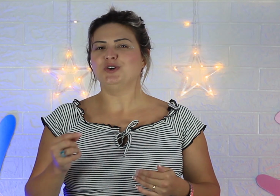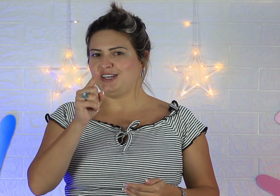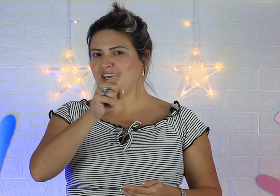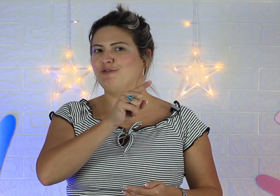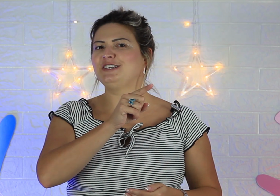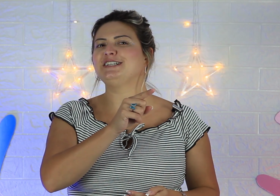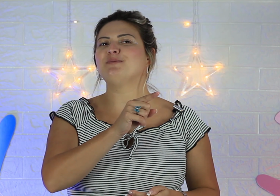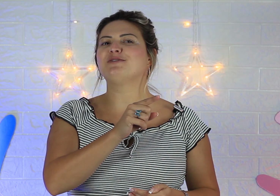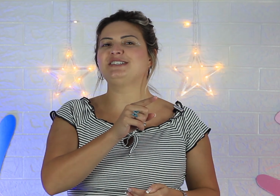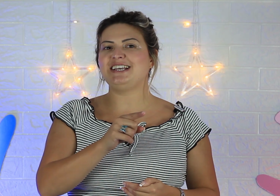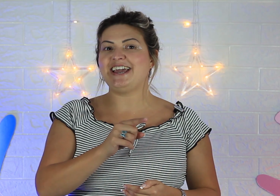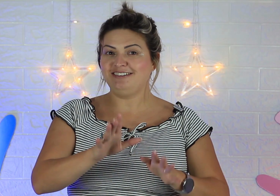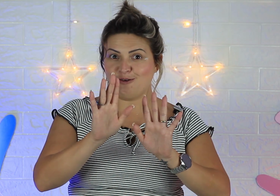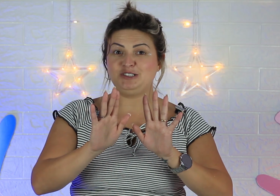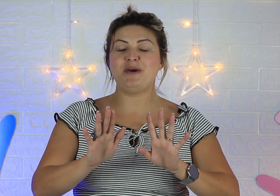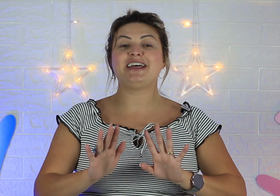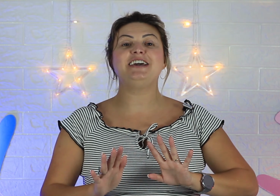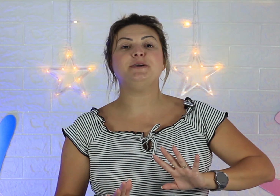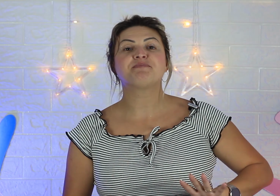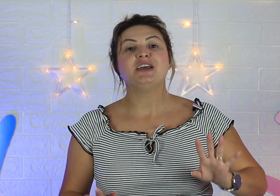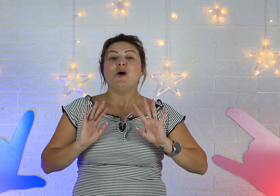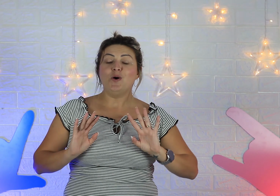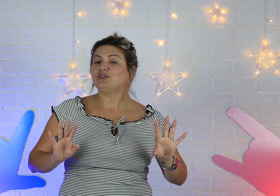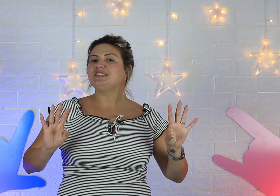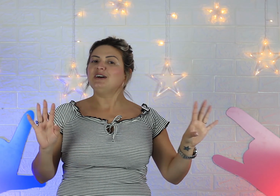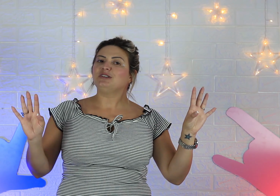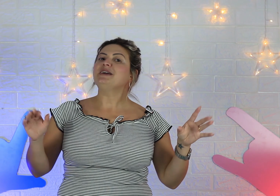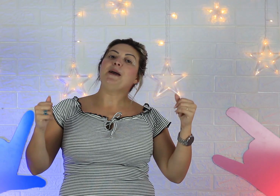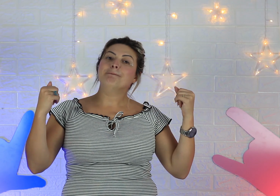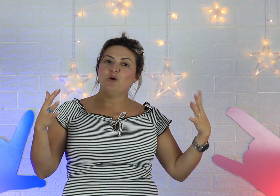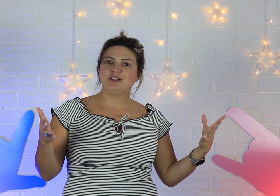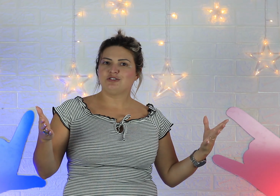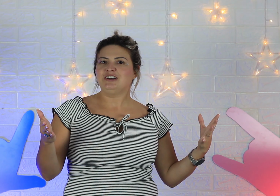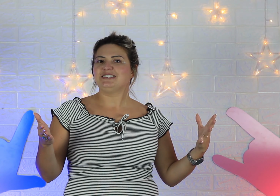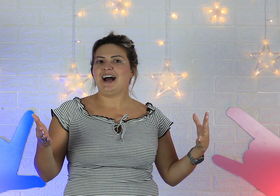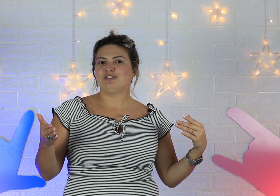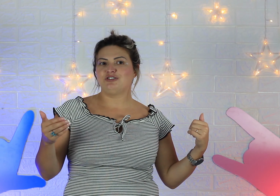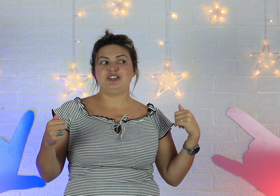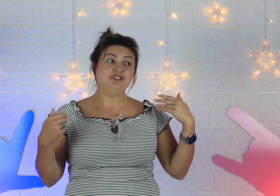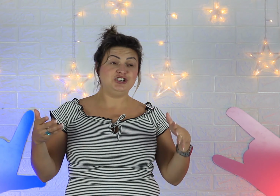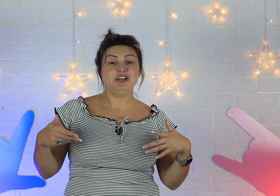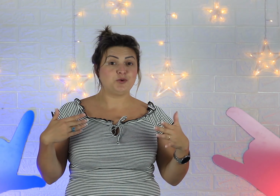disso e eu vou ensinar para você então espera aí outro sinal também que é muito utilizado no dia a